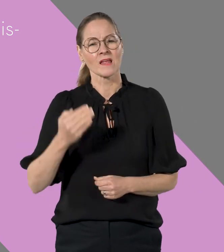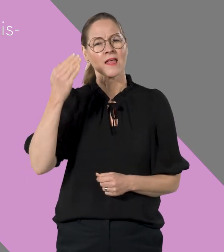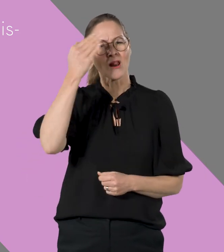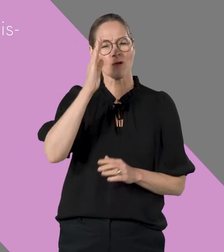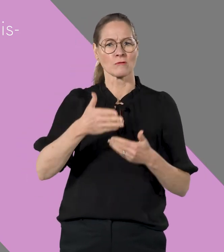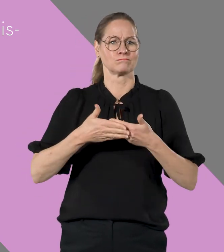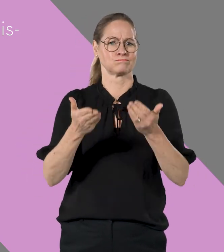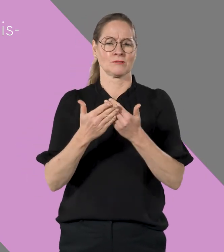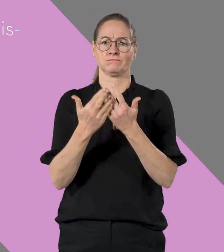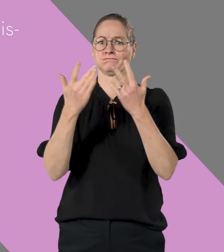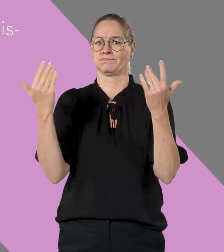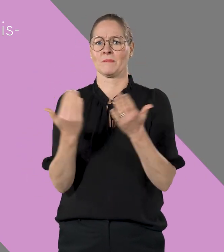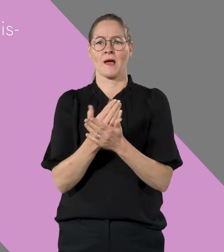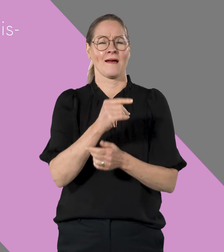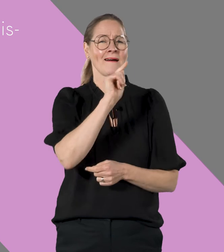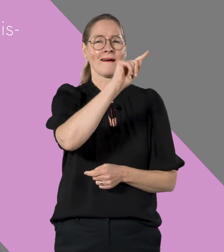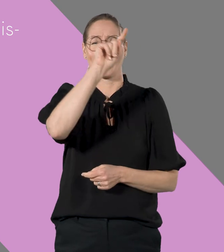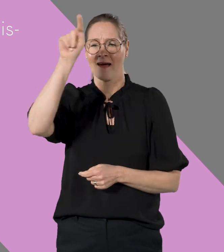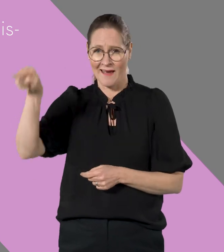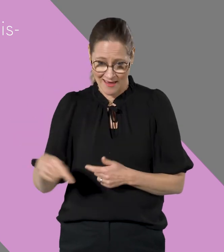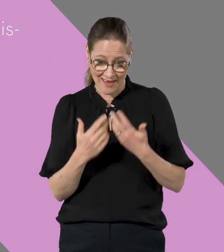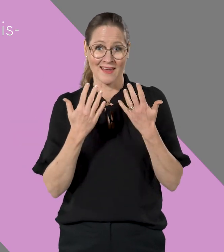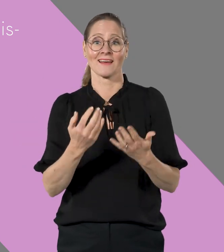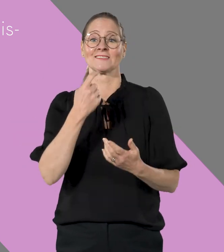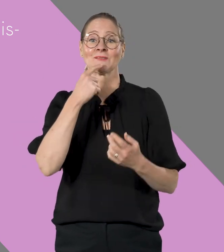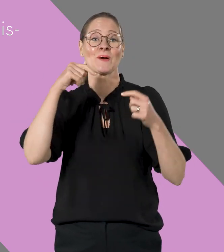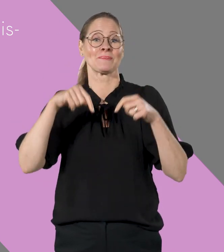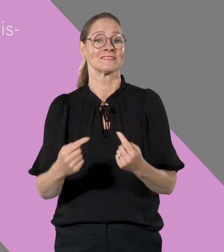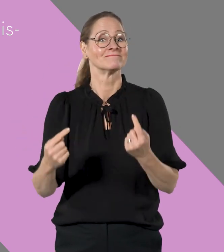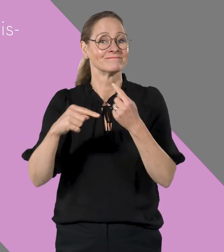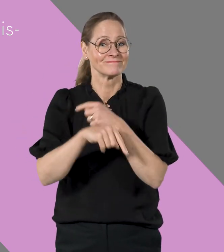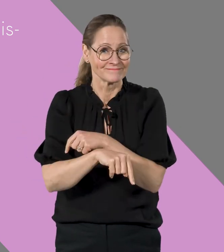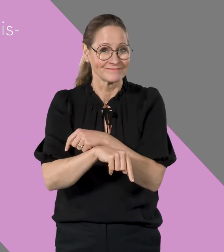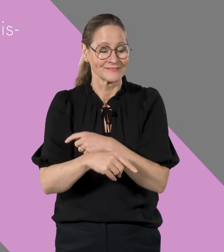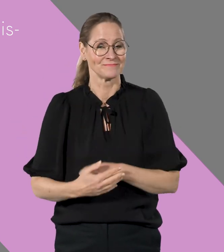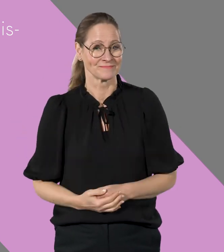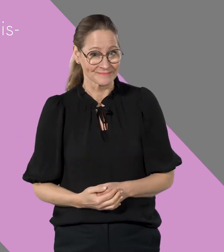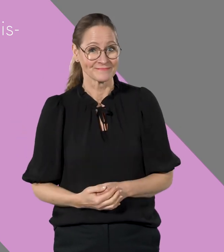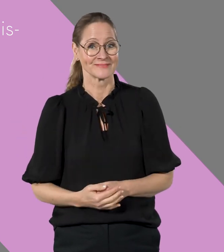Elokuvaa on esitetty monissa maissa, ja nyt on Suomen vuoro, -